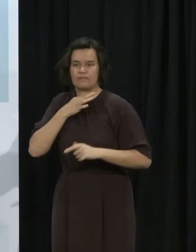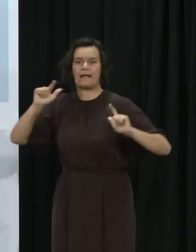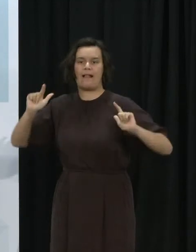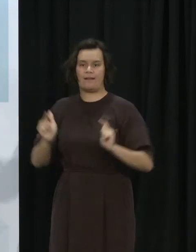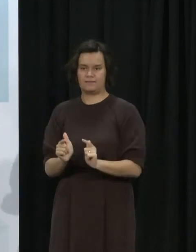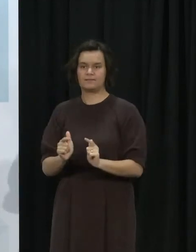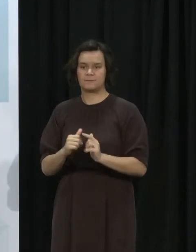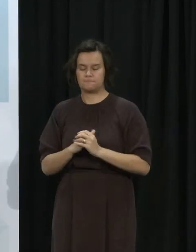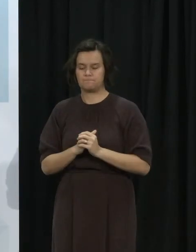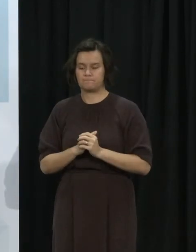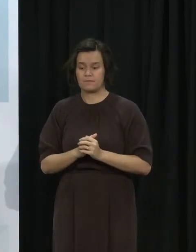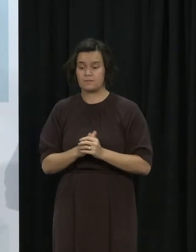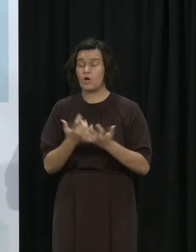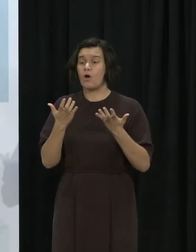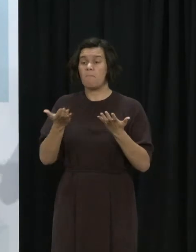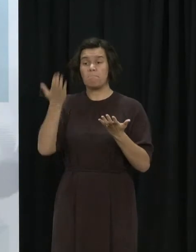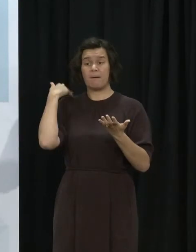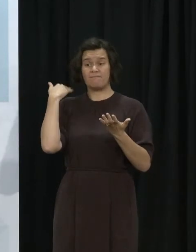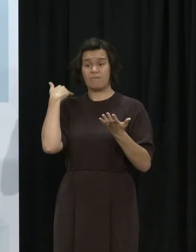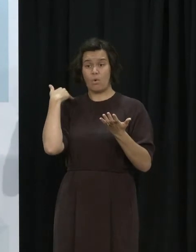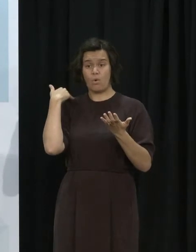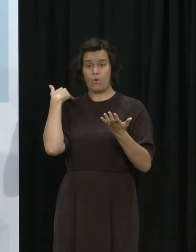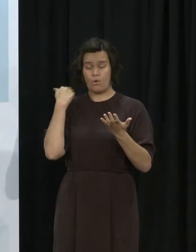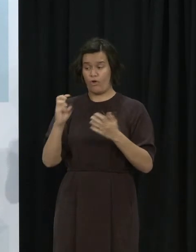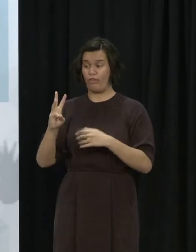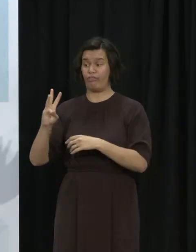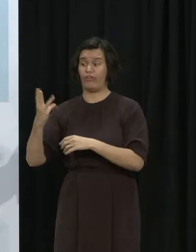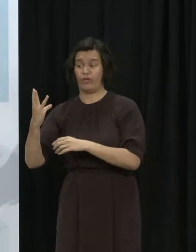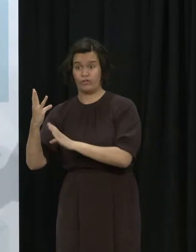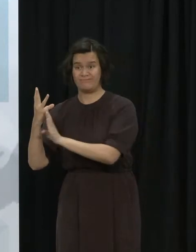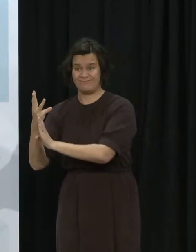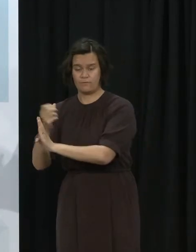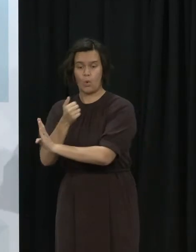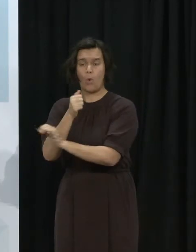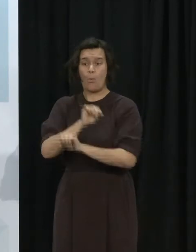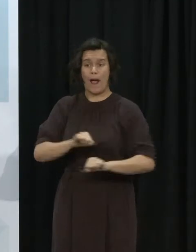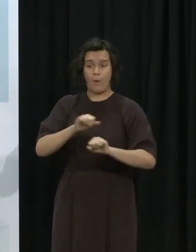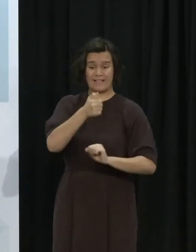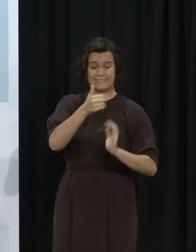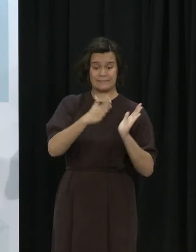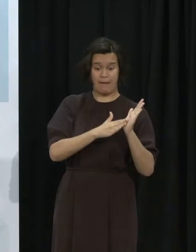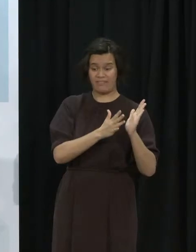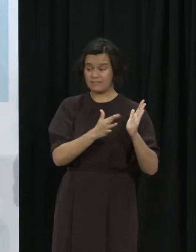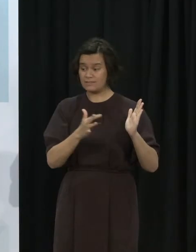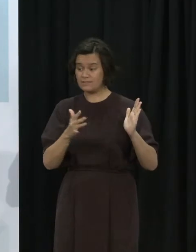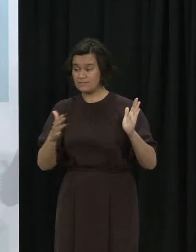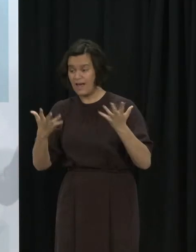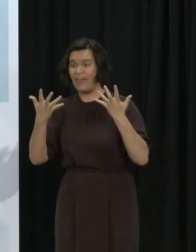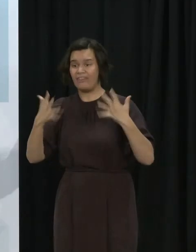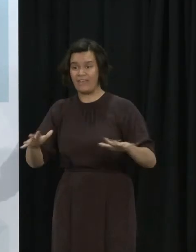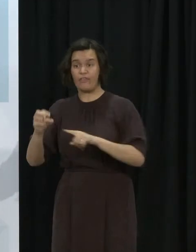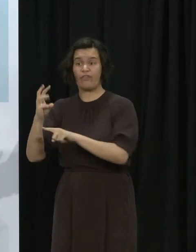tukunga o te COVID 19 me te hoki te whakaiti i te tupono mo